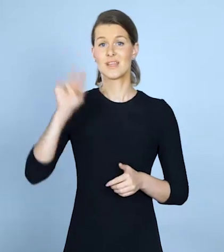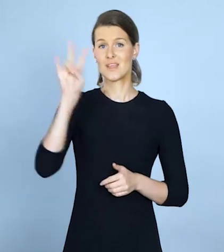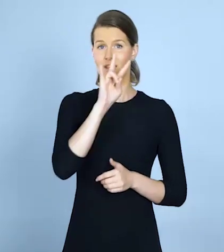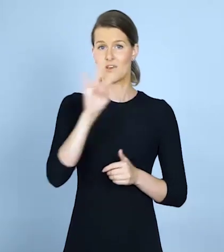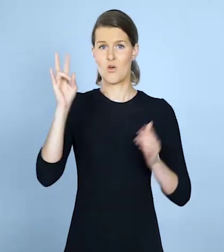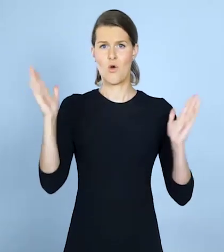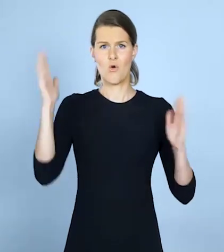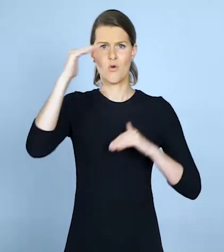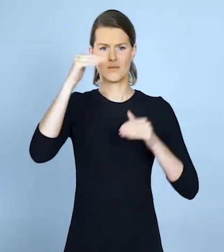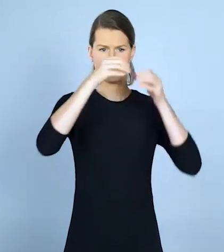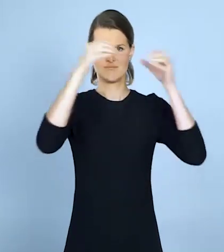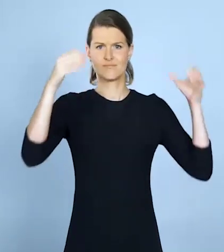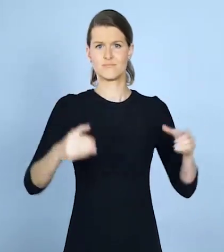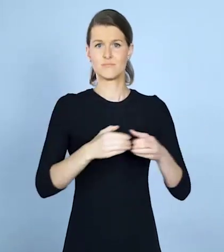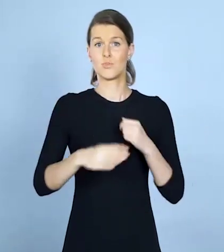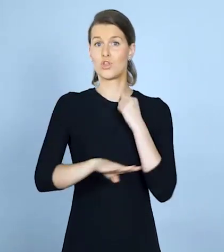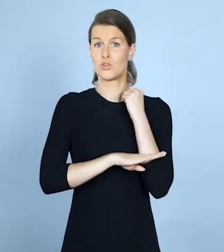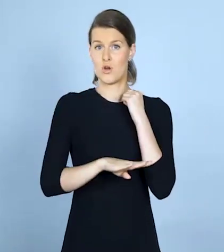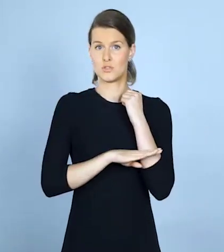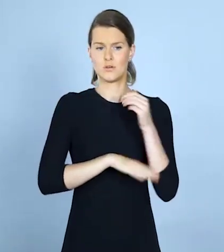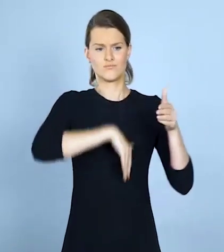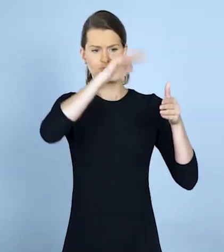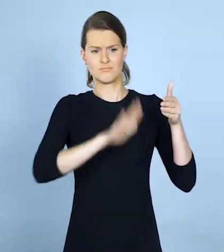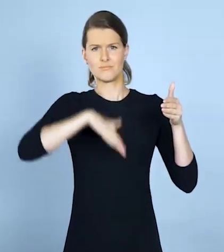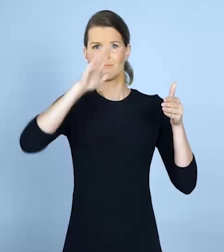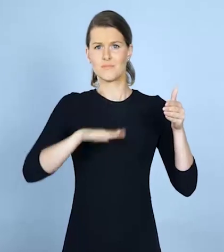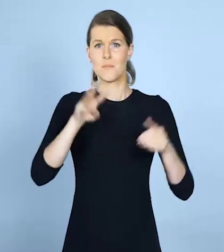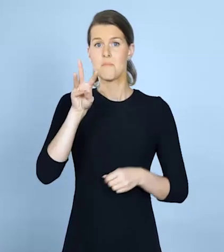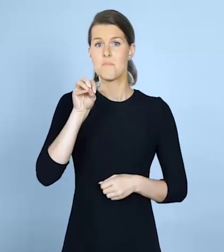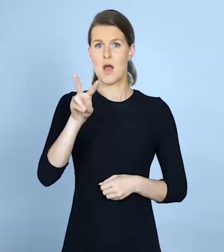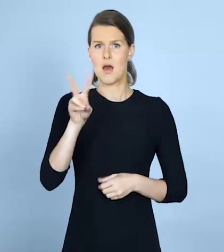На доске, обработанной меловым грунтом,